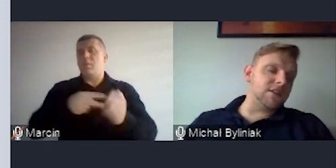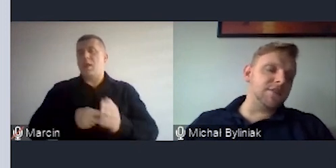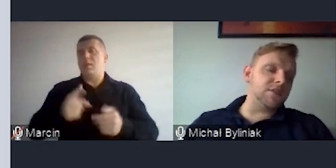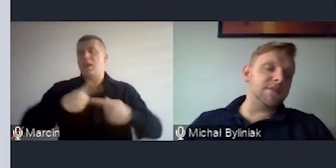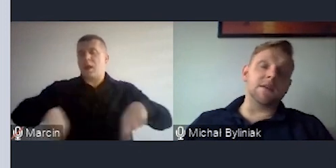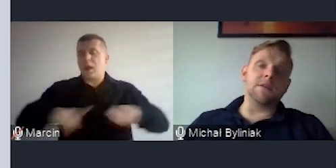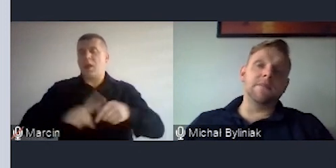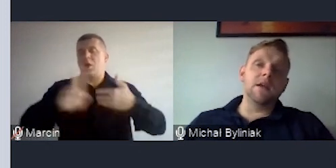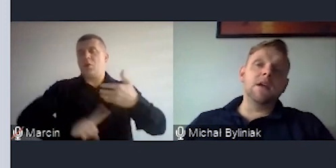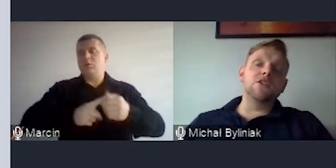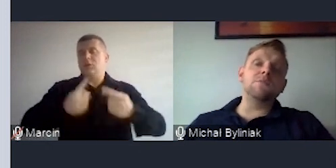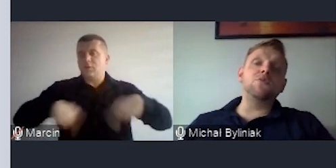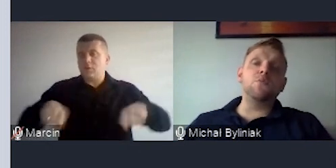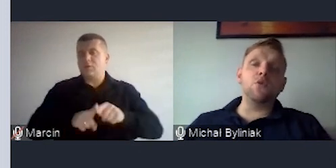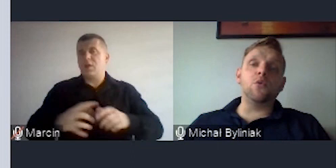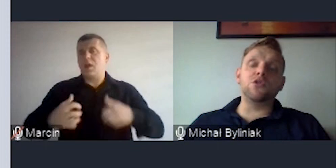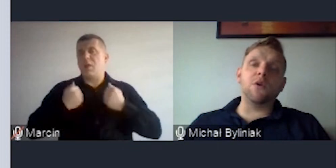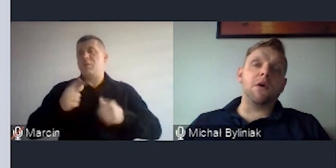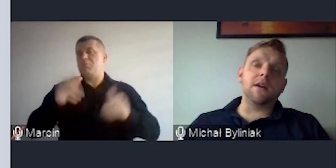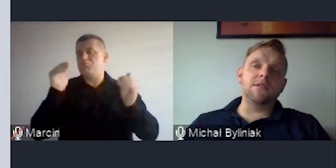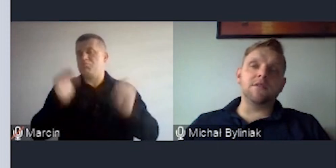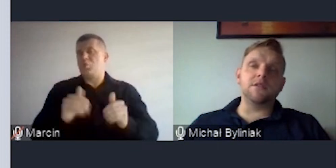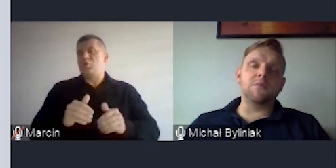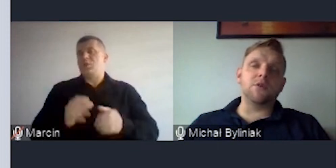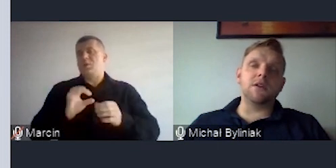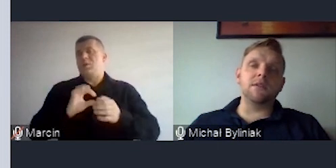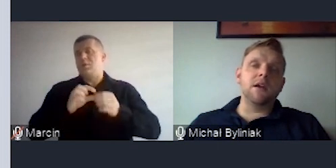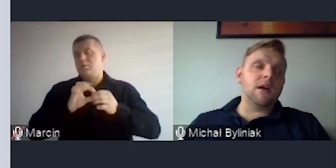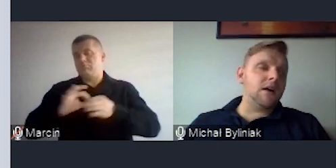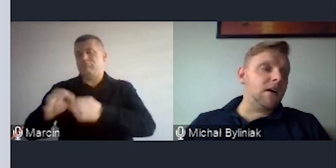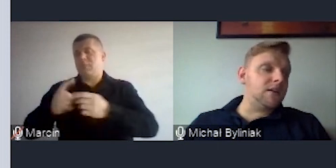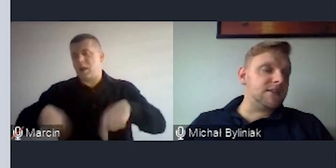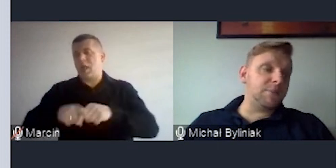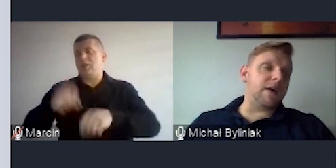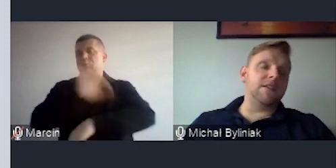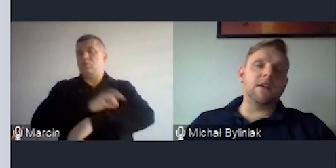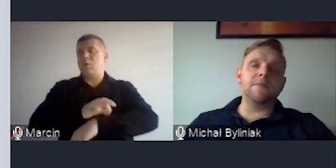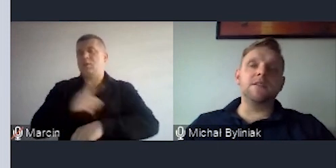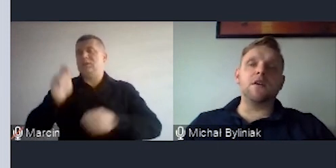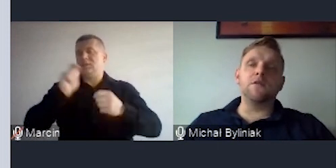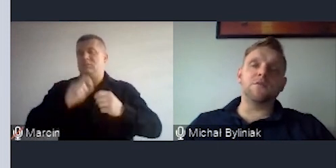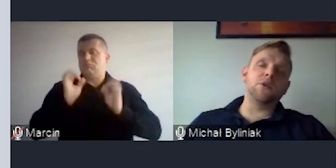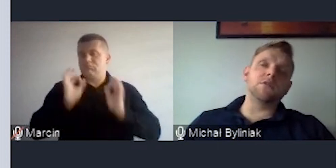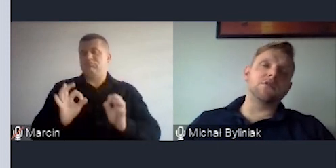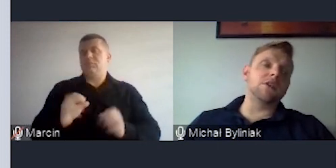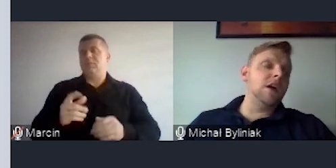i rozliczenia z wykonawcami, abyś mógł czy mogła realizować ten projekt sprawnie i zachowując płynność.